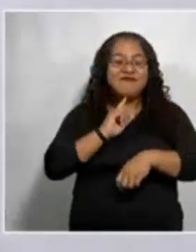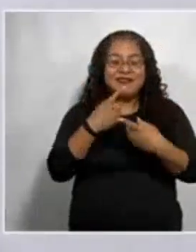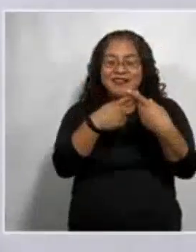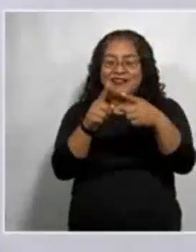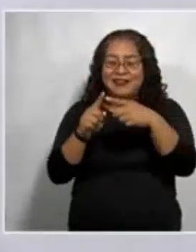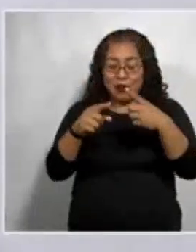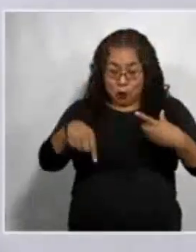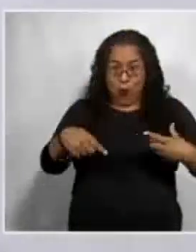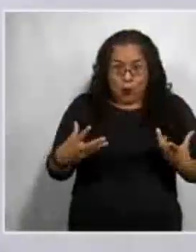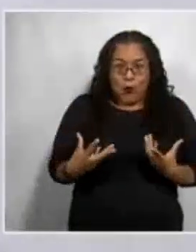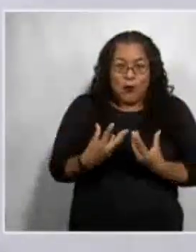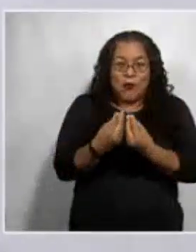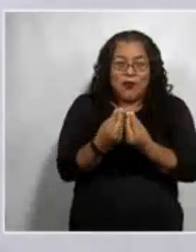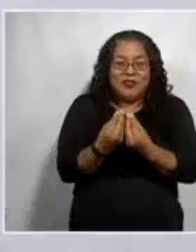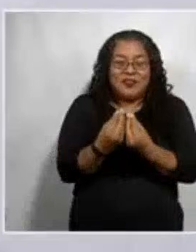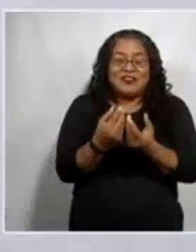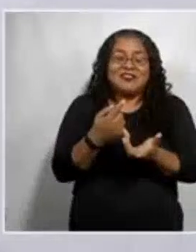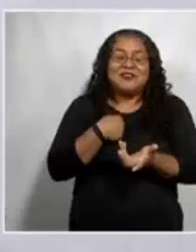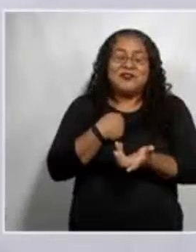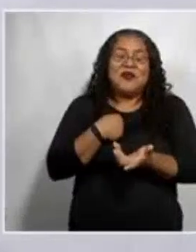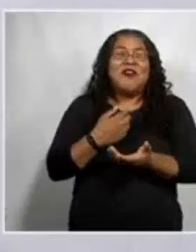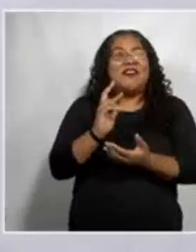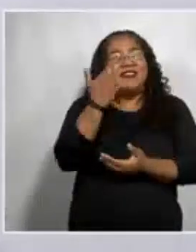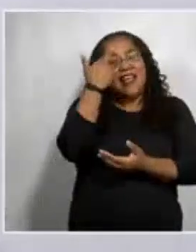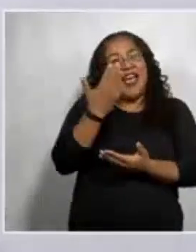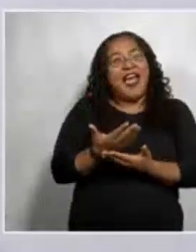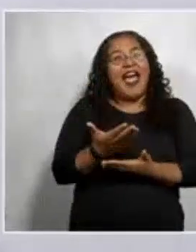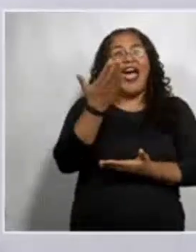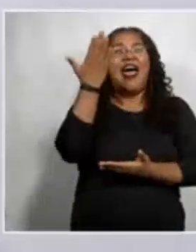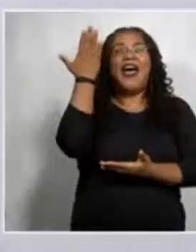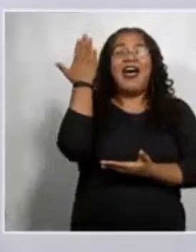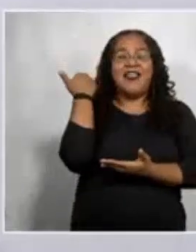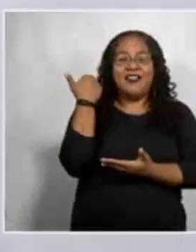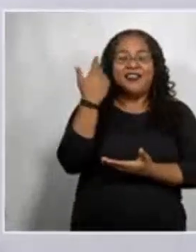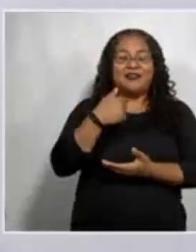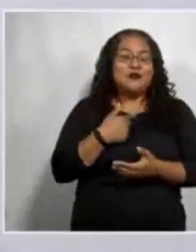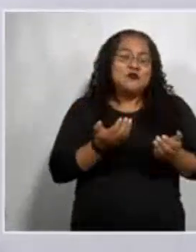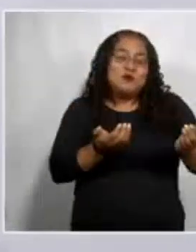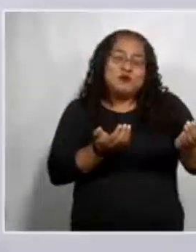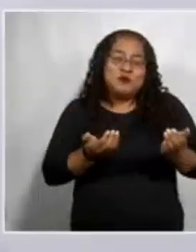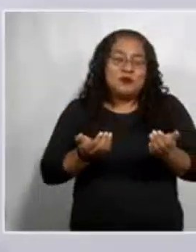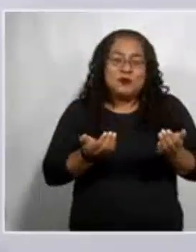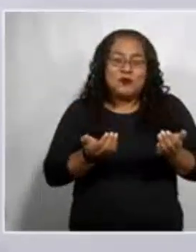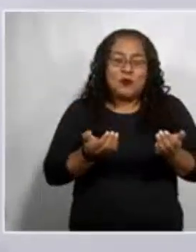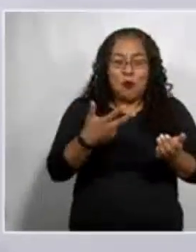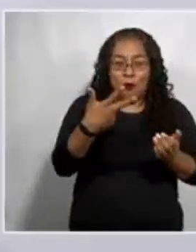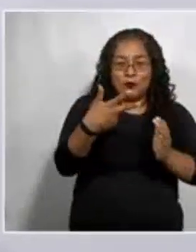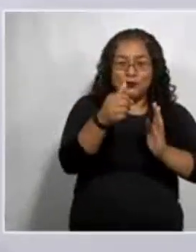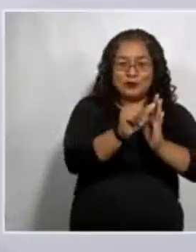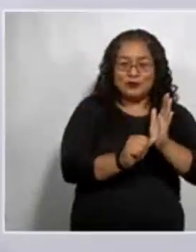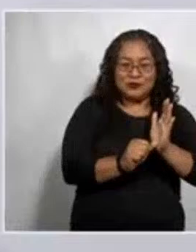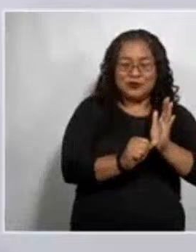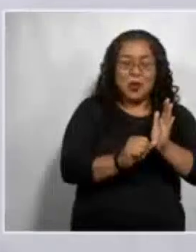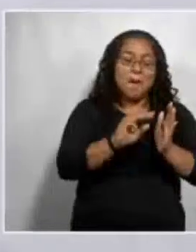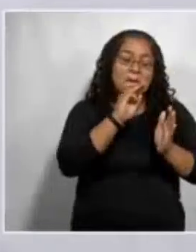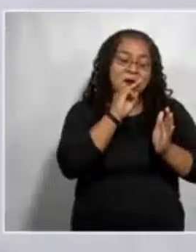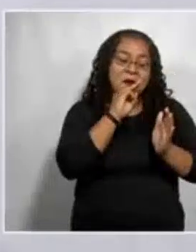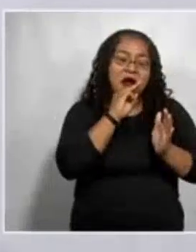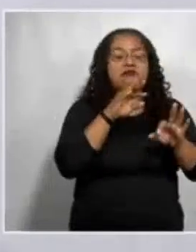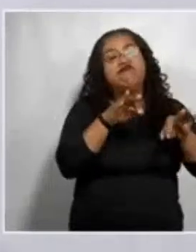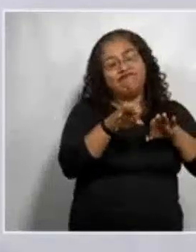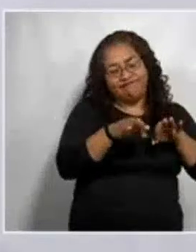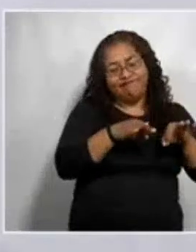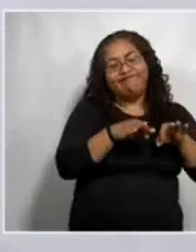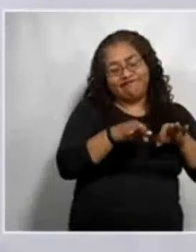Yo soy niña Iste porque yo fui a la guardería del ISTE desde los 8 meses. Mi mamá trabajó en el Pol